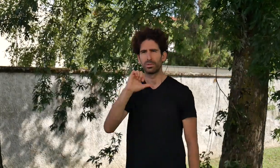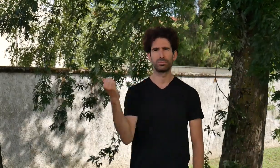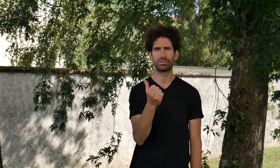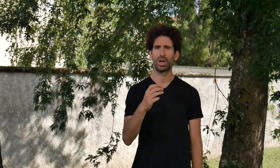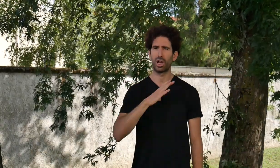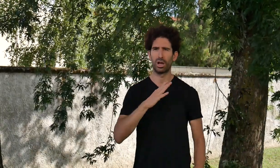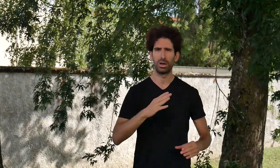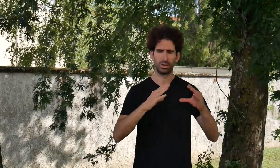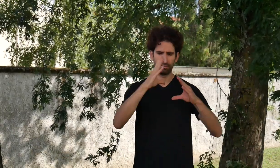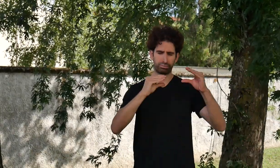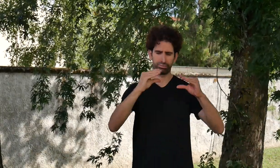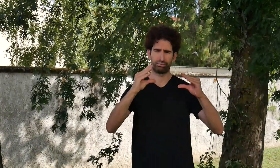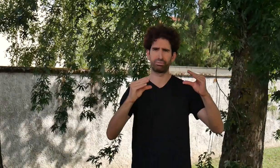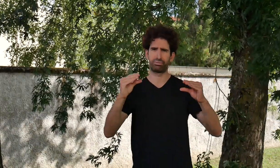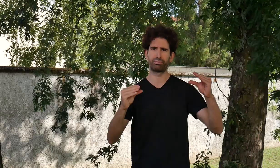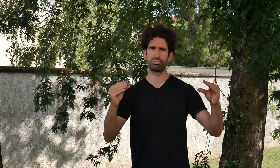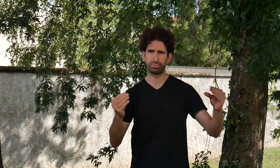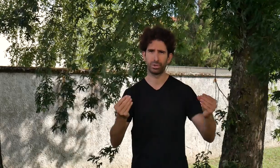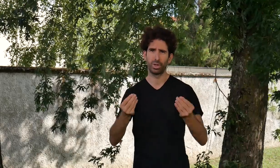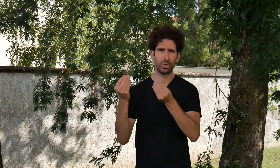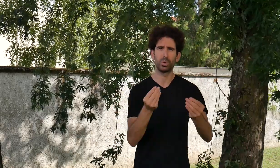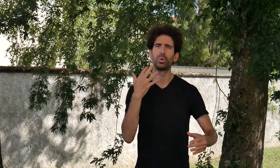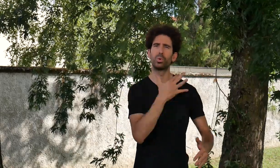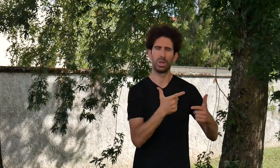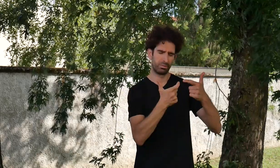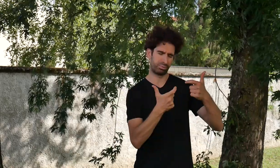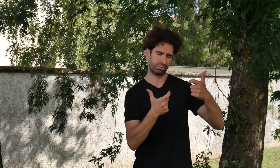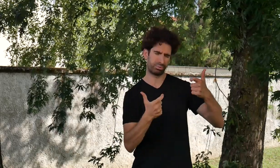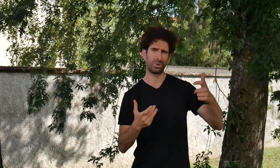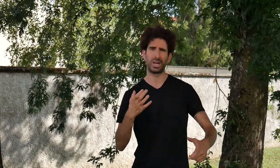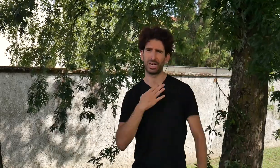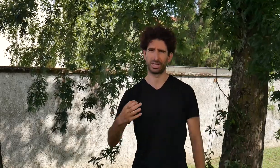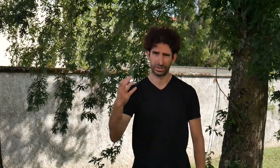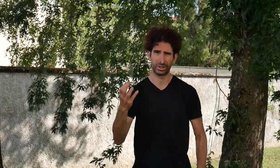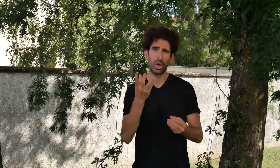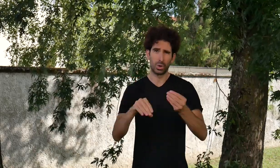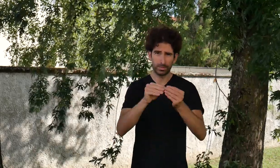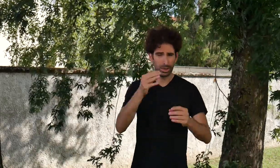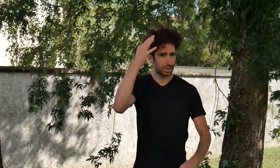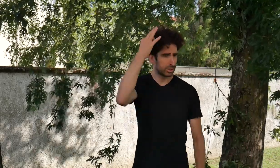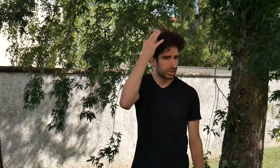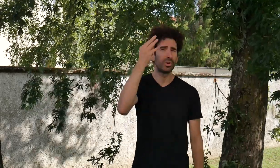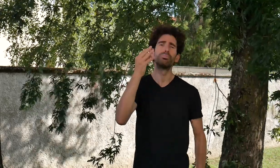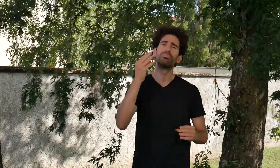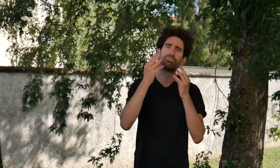Chacun en a dans des proportions variables, d'où la diversité et la richesse des couleurs. En plus, cette variation se retrouve